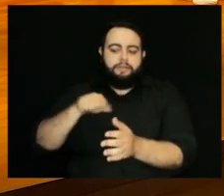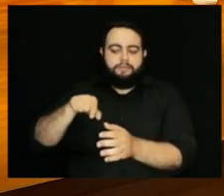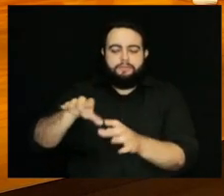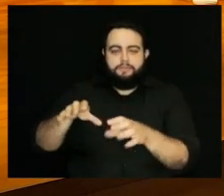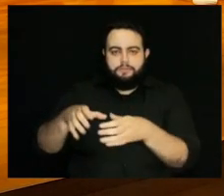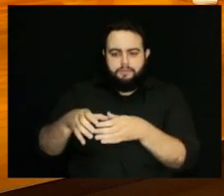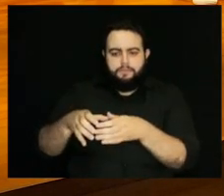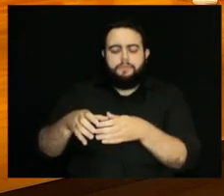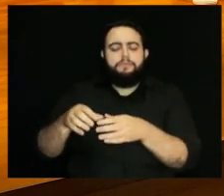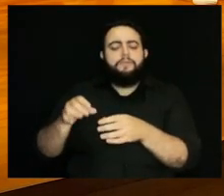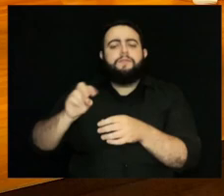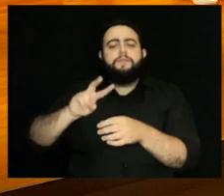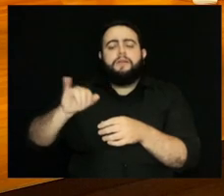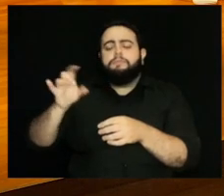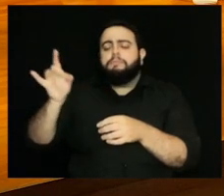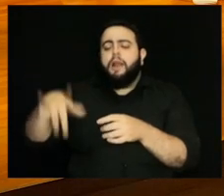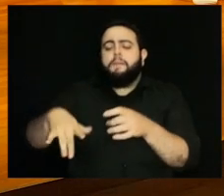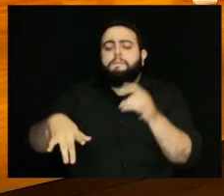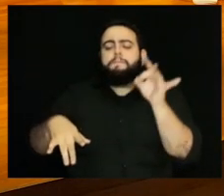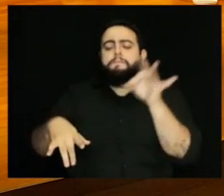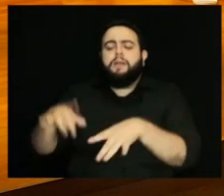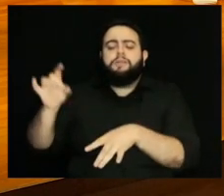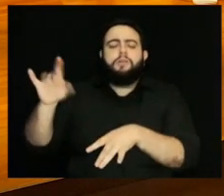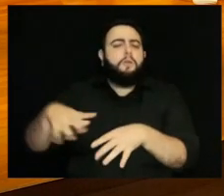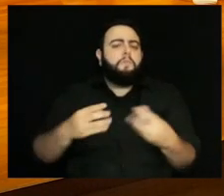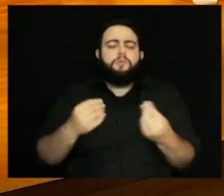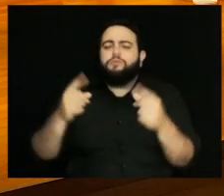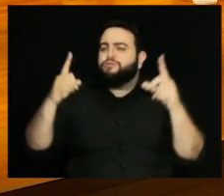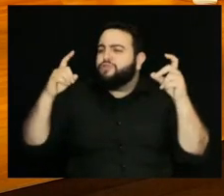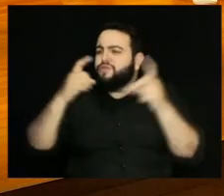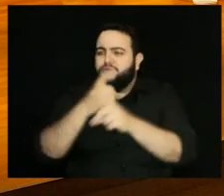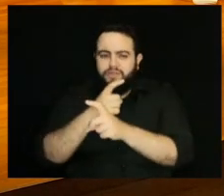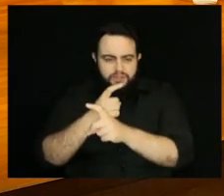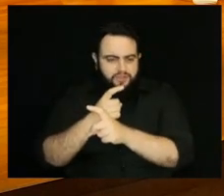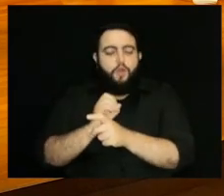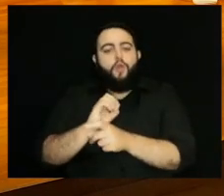música porque era muito difícil ser músico nesse momento. Ou o cara tocava baile, e aí os músicos